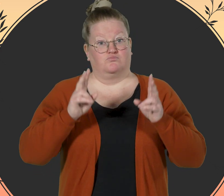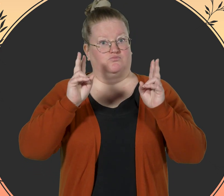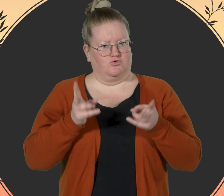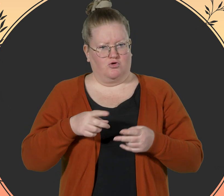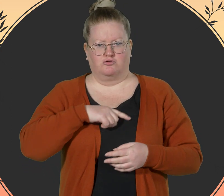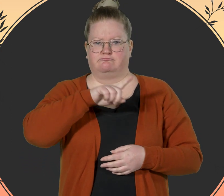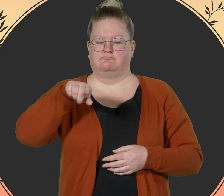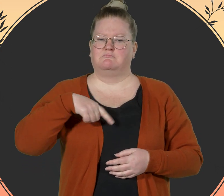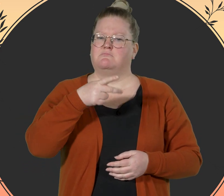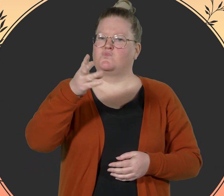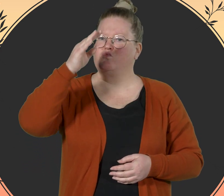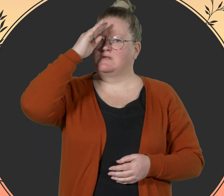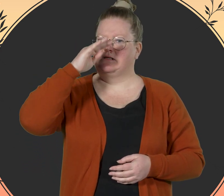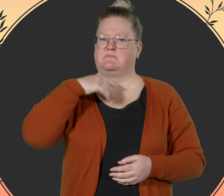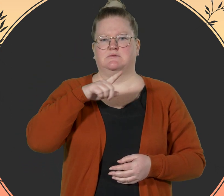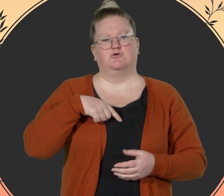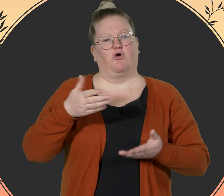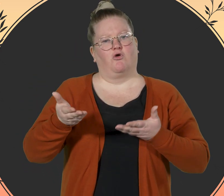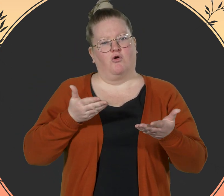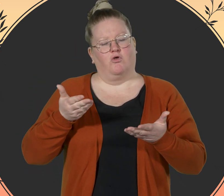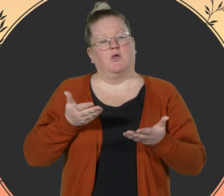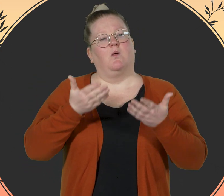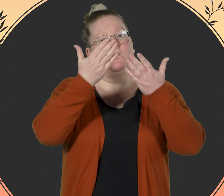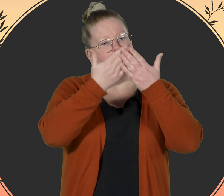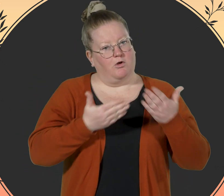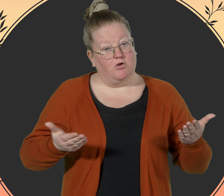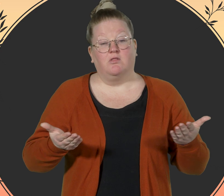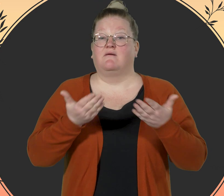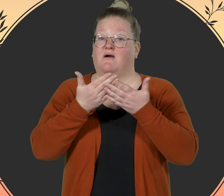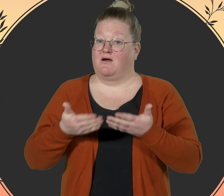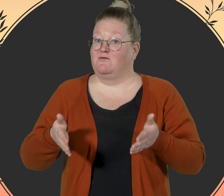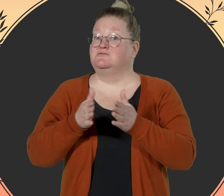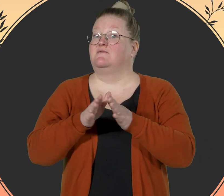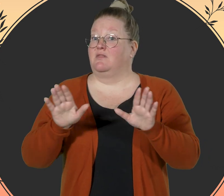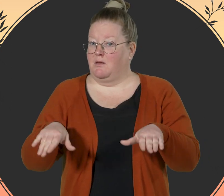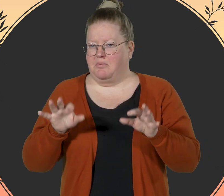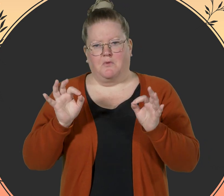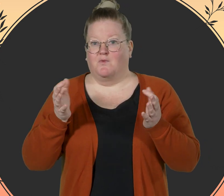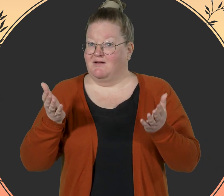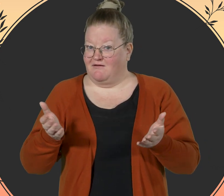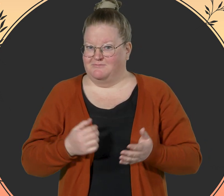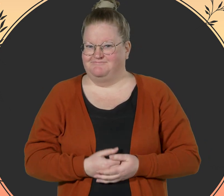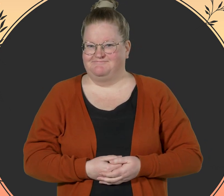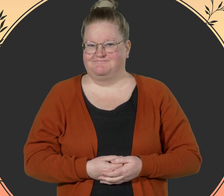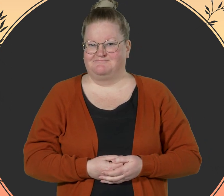ja siitä, miten voimme kohdella toisia kunnioittavasti ja arvostavasti.